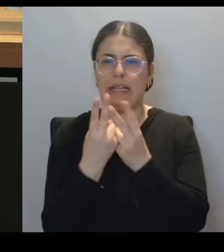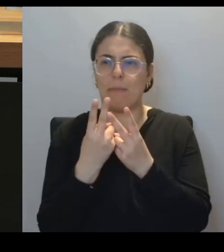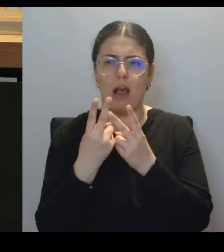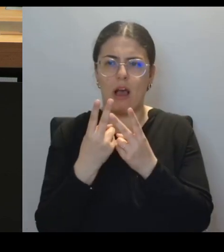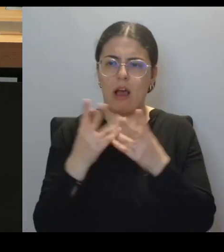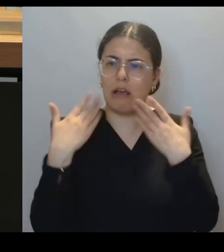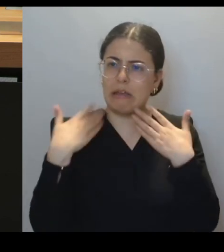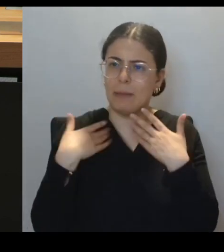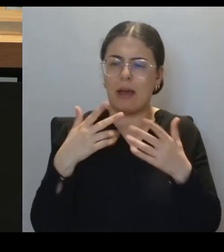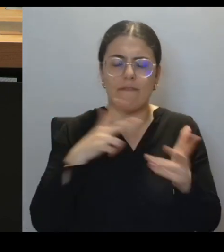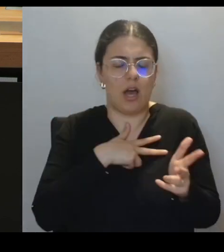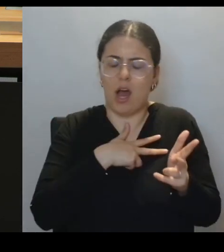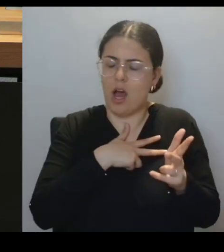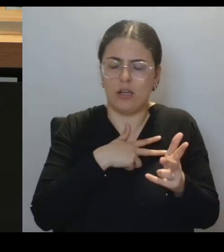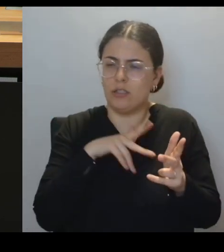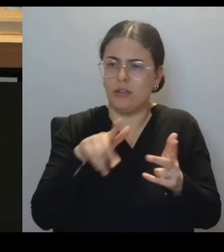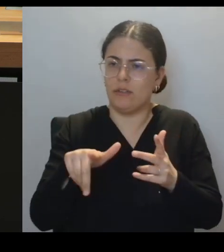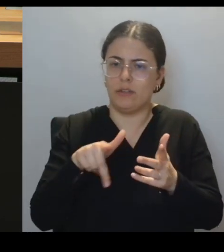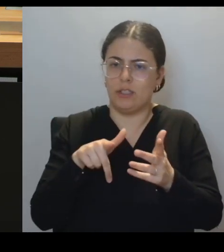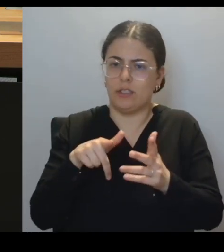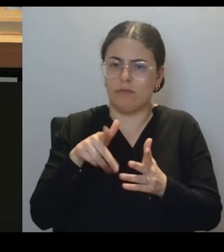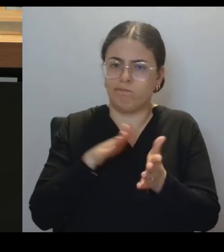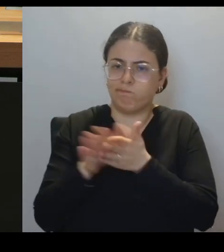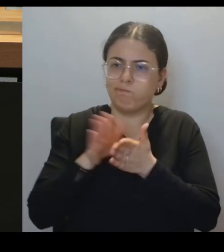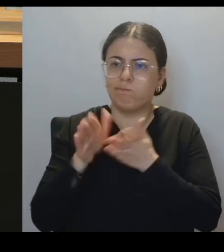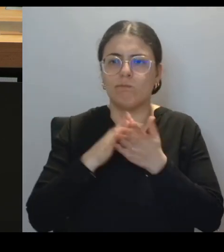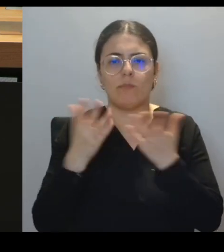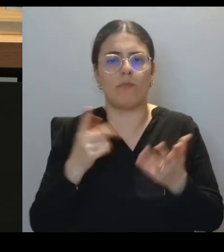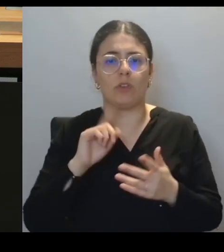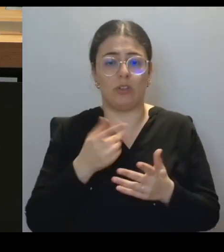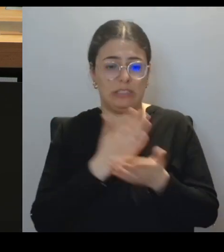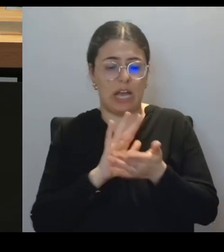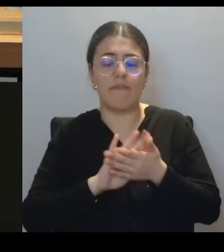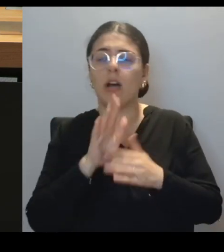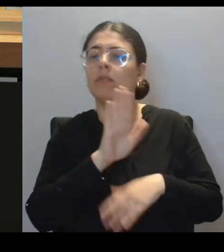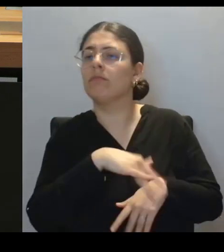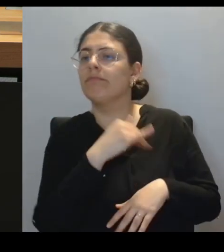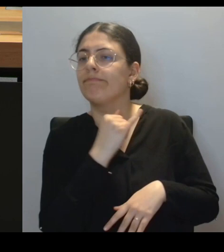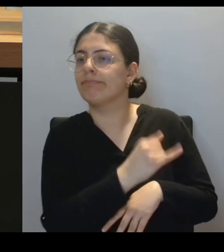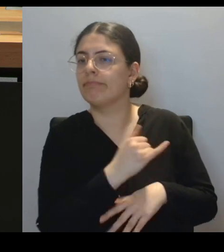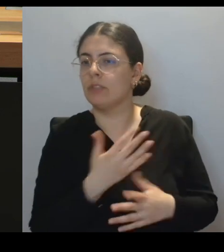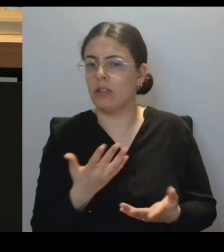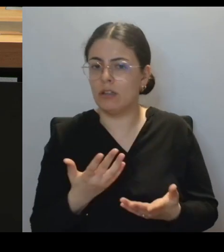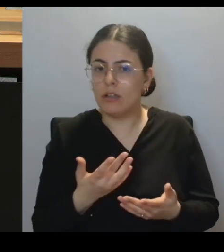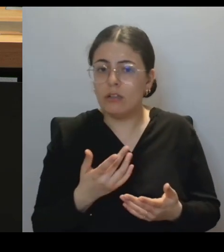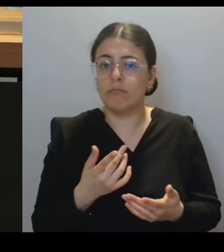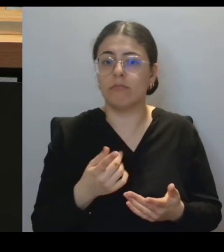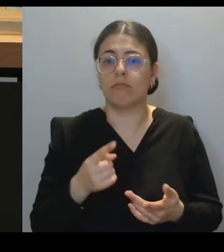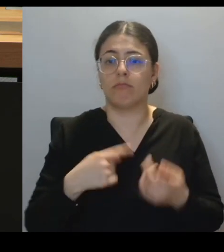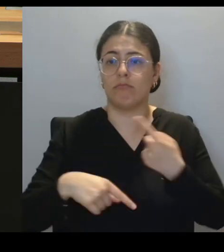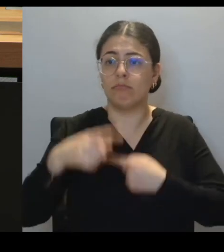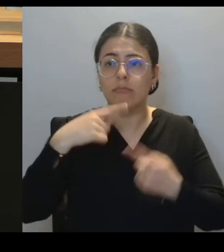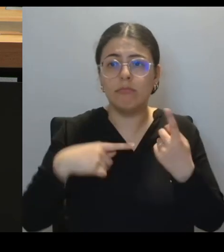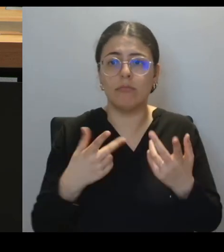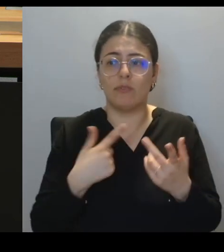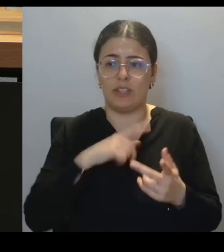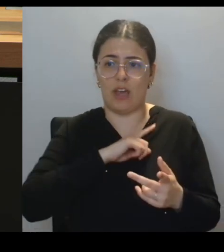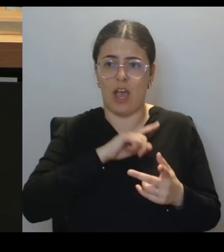hinwegsehen, wo Sie anderen die Eigenverantwortung für sich selbst übernehmen, mit Vorschriften und Strafen das Leben zur Hölle machen.